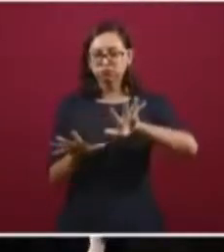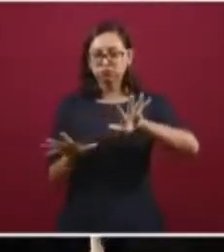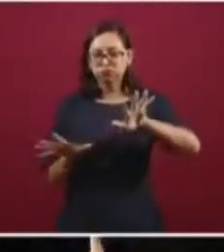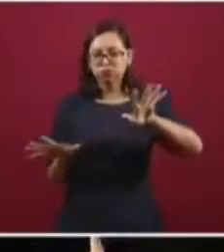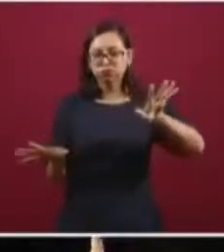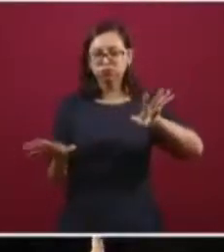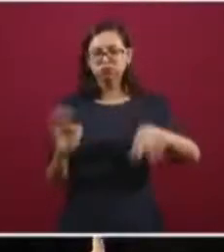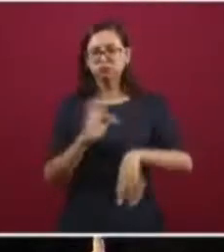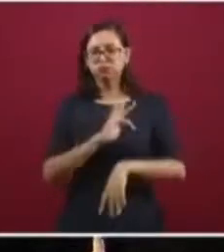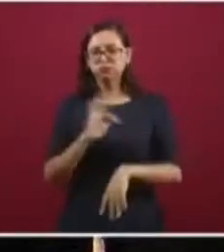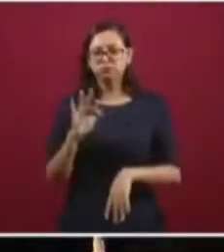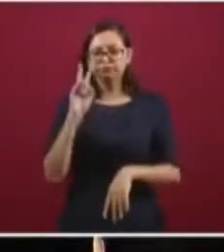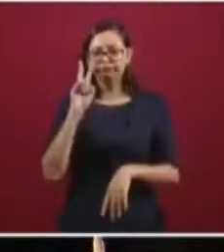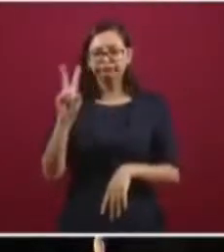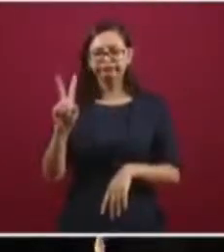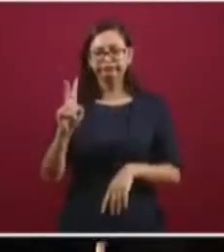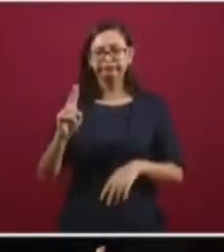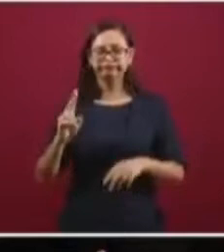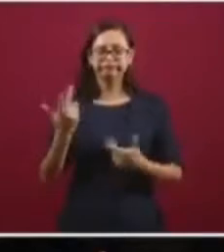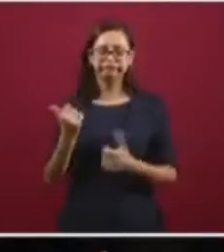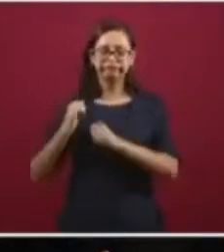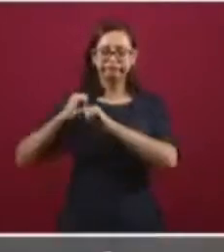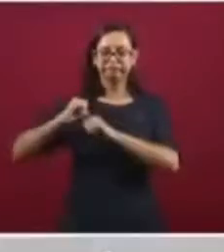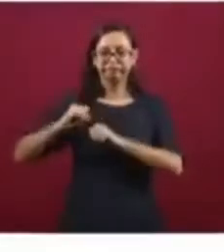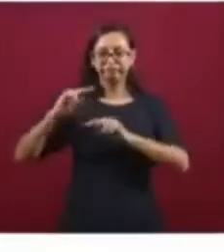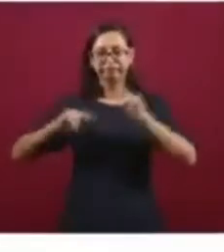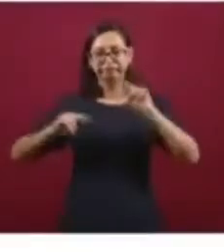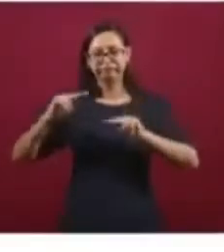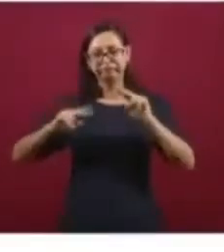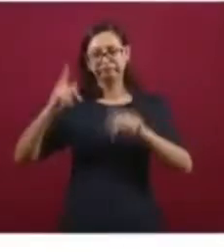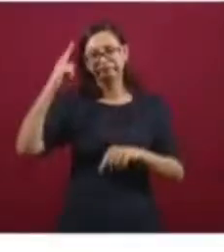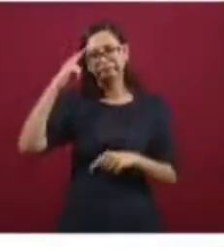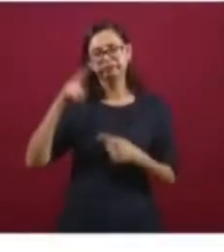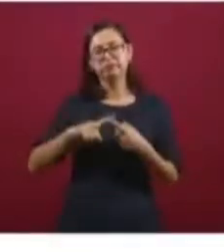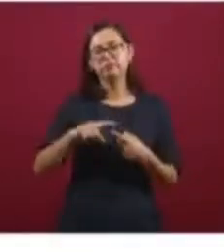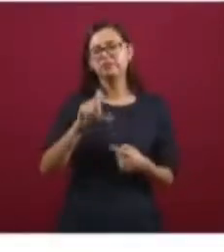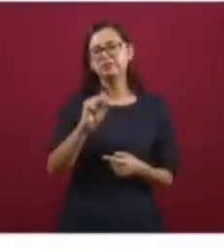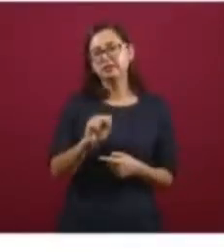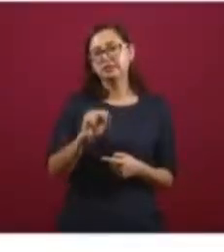son los niveles de mando, está el secretario de Seguridad y Protección Ciudadana, de quien